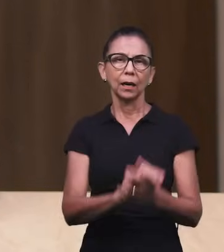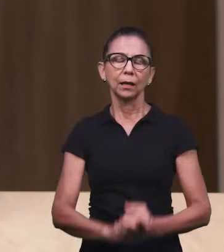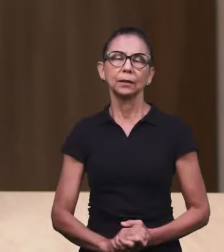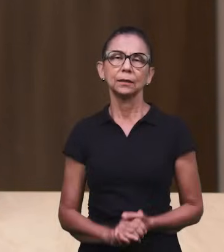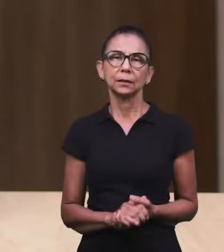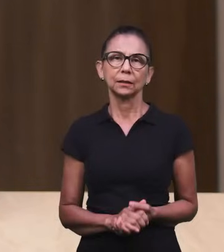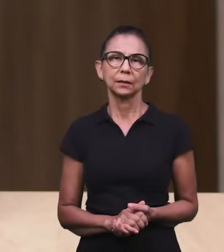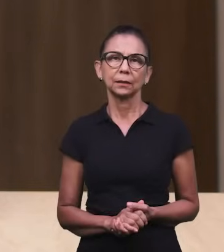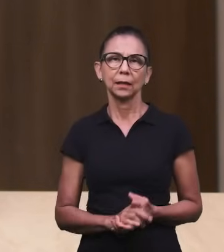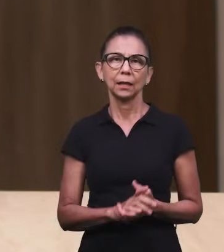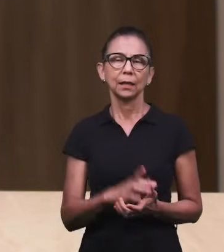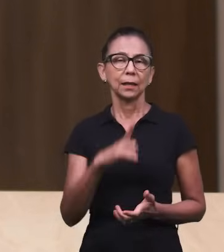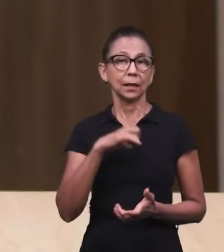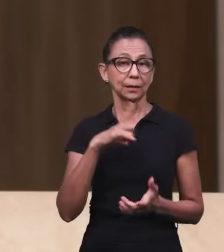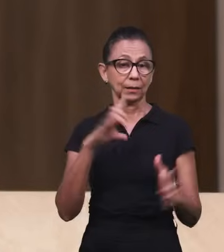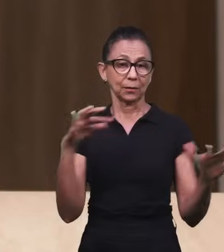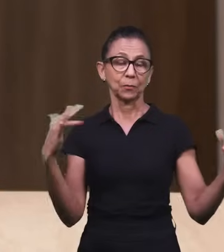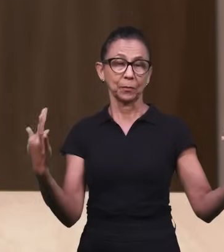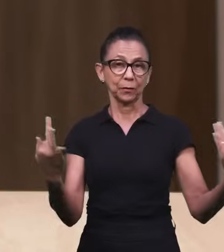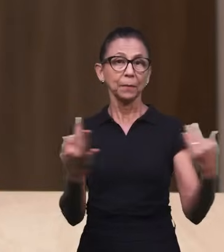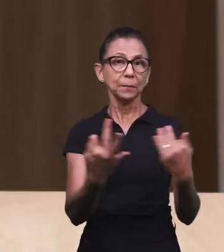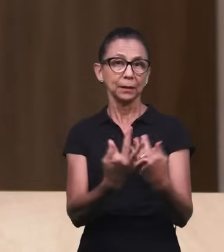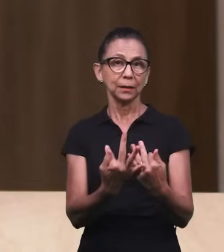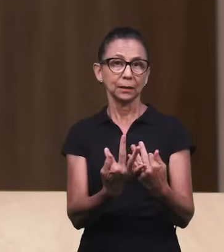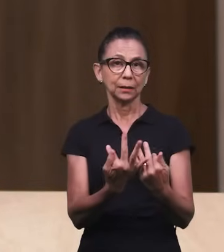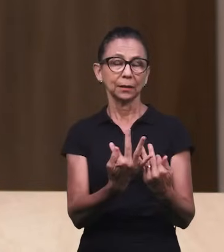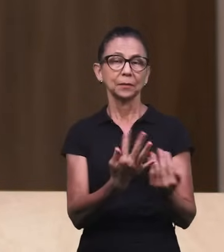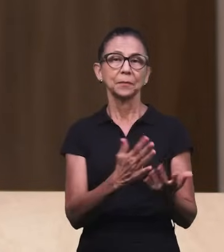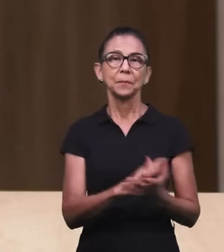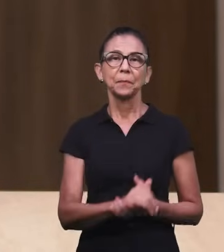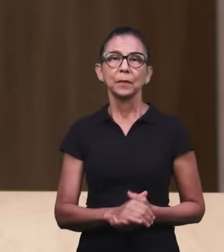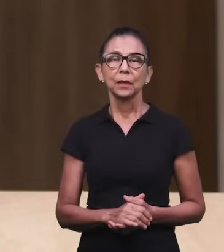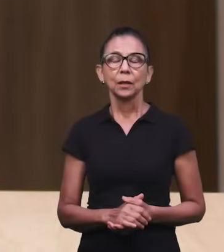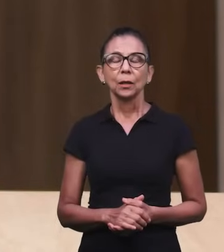ela teve depois né era resultado de Um Milagre né primeiro que Samuel foi um milagre depois os